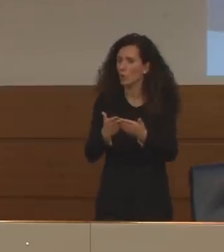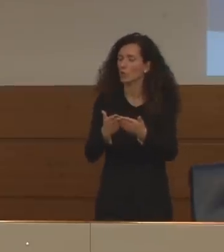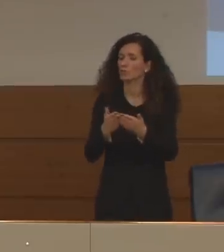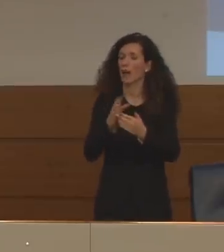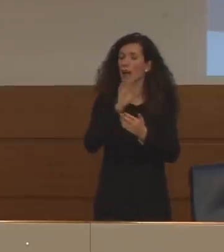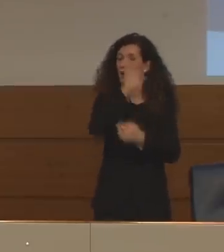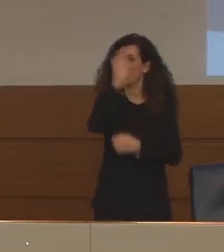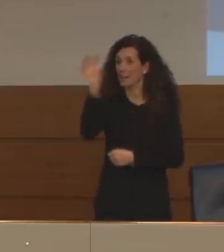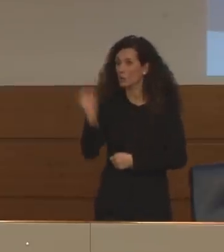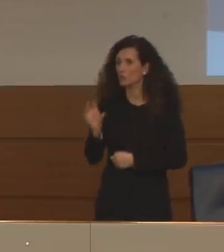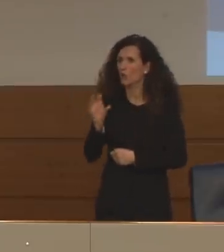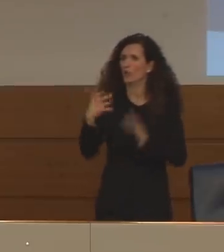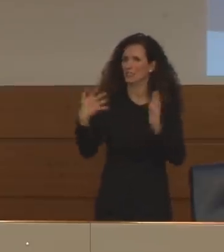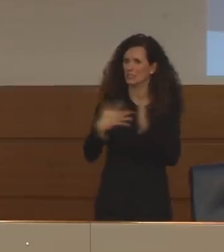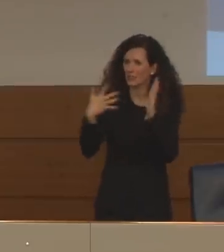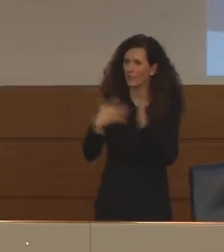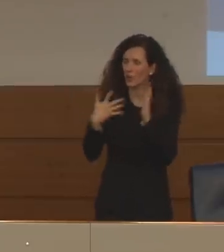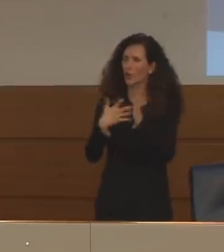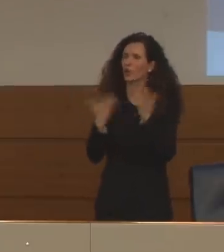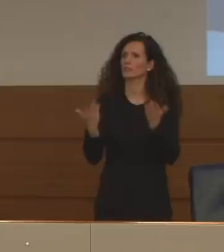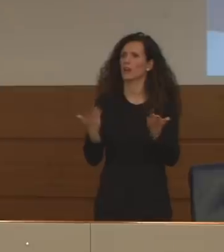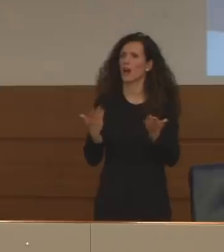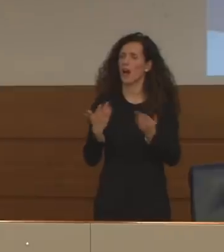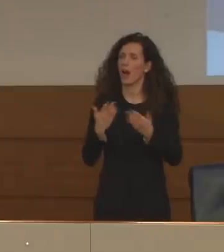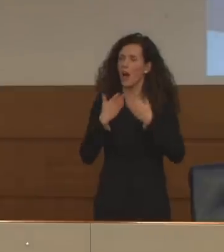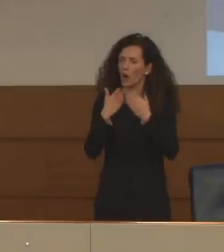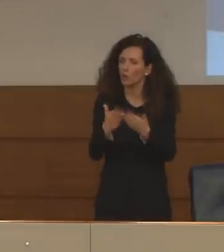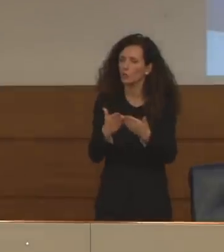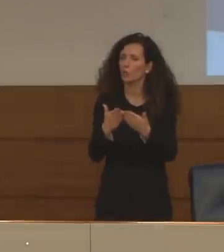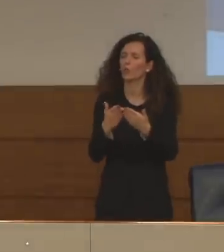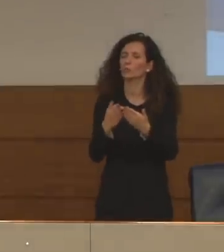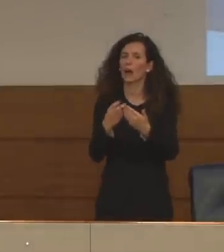che sono in difficoltà facendole aiutare da regioni che invece magari sono più